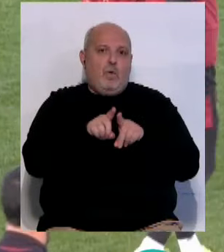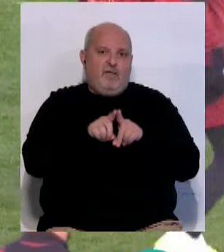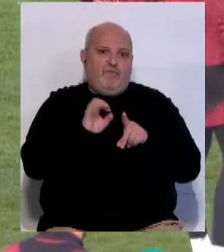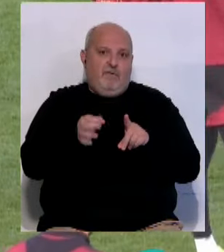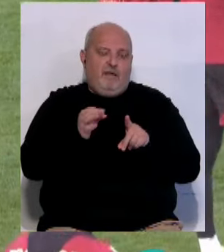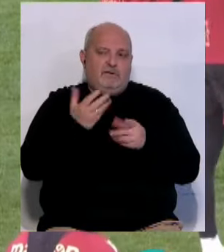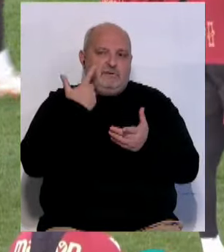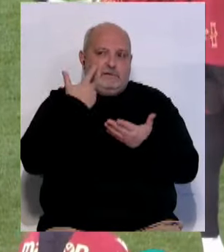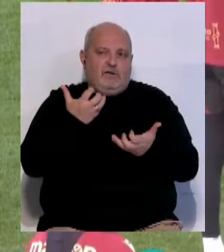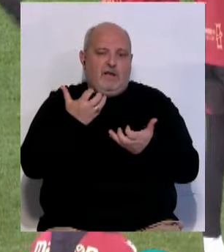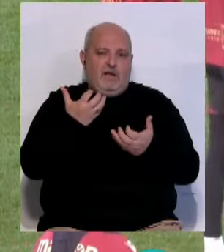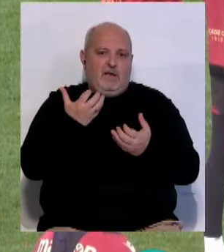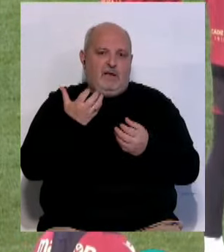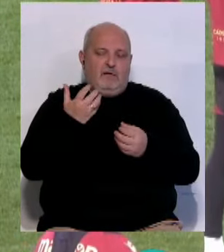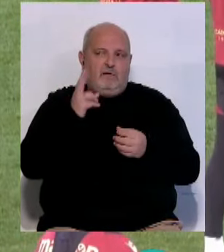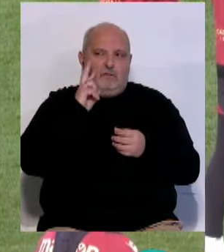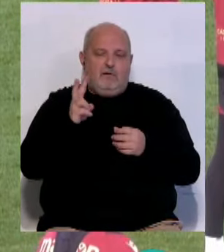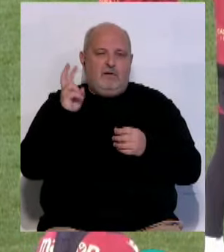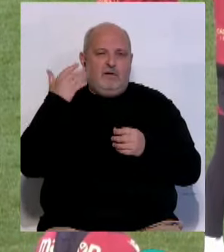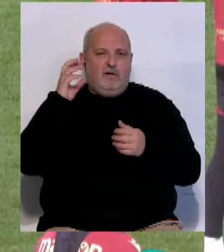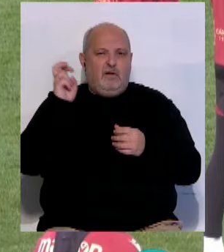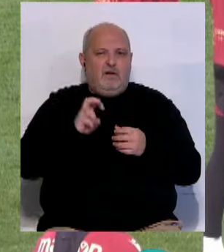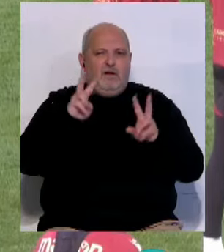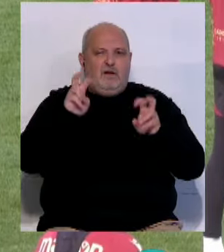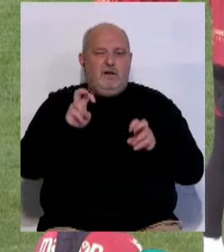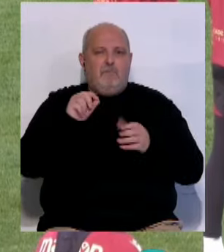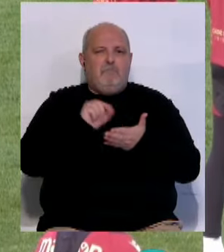estamos viendo lo que son porque tú lo trajiste el otro día el tema de los minutaje de lo que